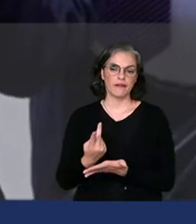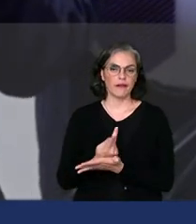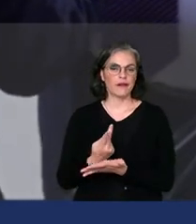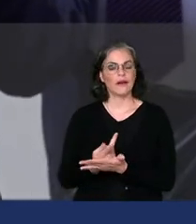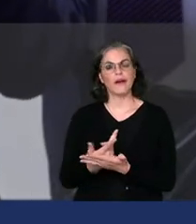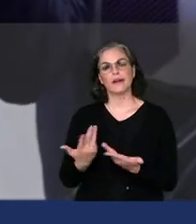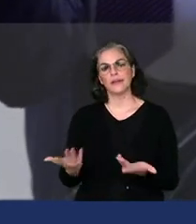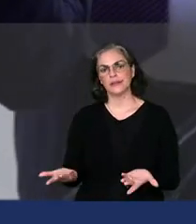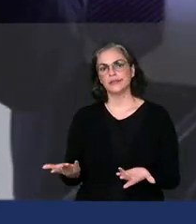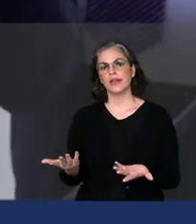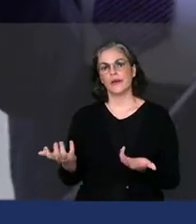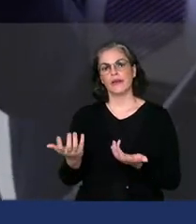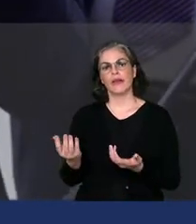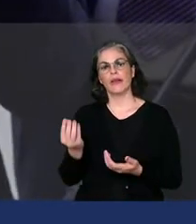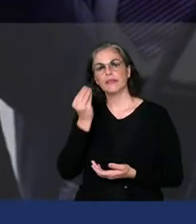COMBATER OS MAL MALEFÍCIOS QUE ESTÃO POSTOS NA